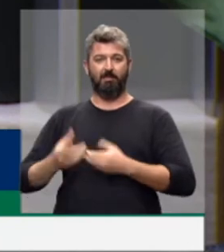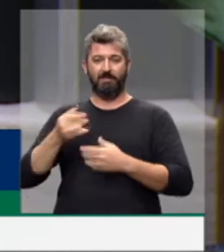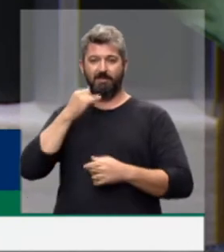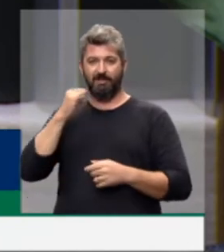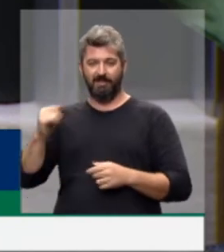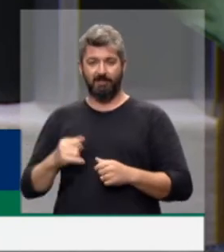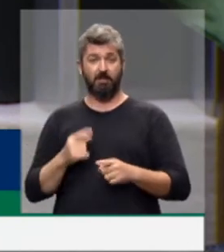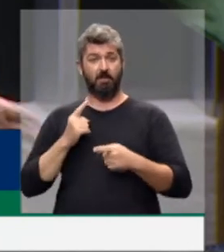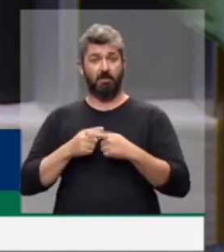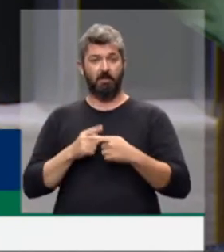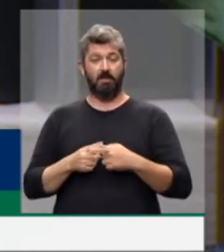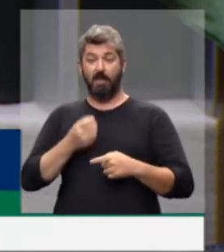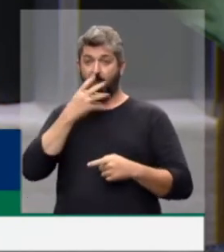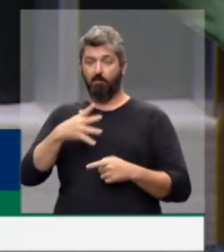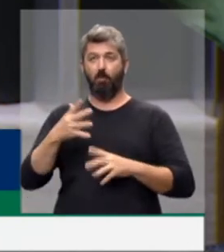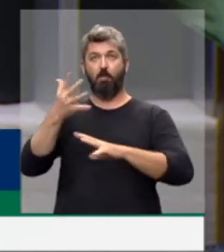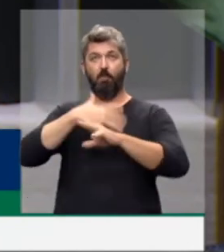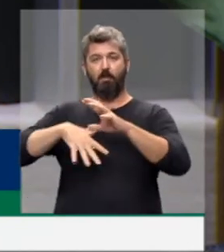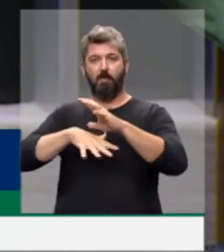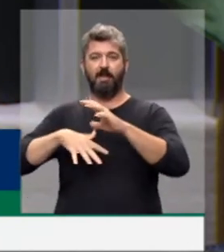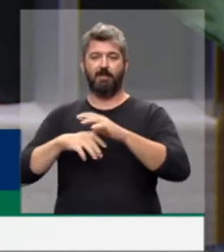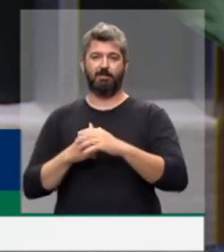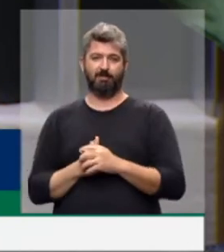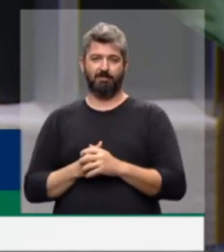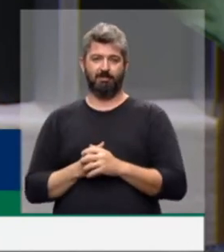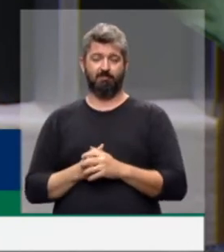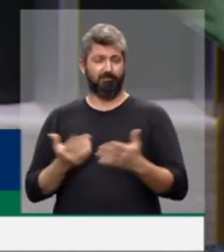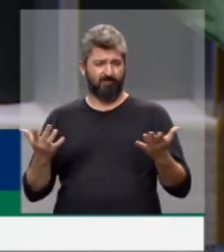EMPRESAS, AÍ NÃO É PARA FAVORECER A SOCIEDADE, PORQUE A SOCIEDADE INTERESSA PELA QUESTÃO DA PRODUÇÃO DE